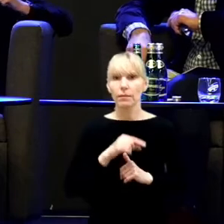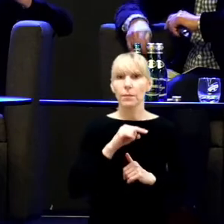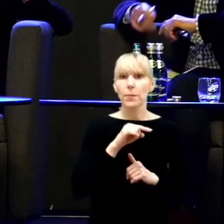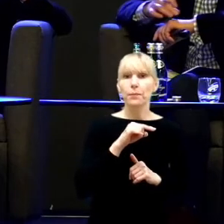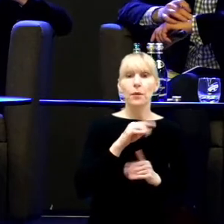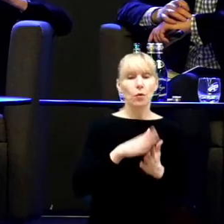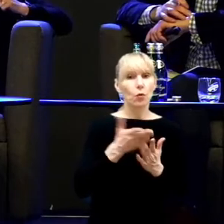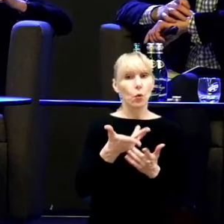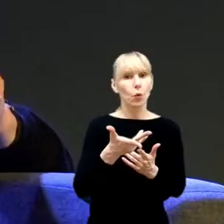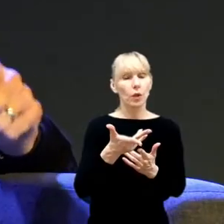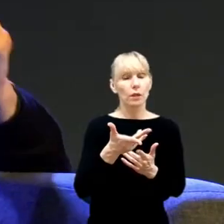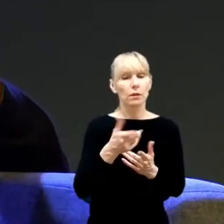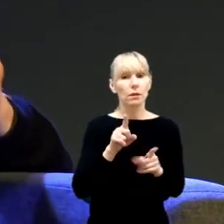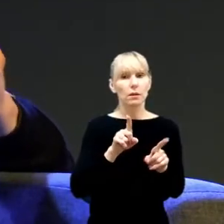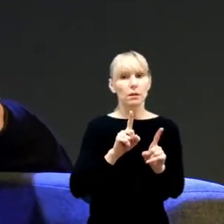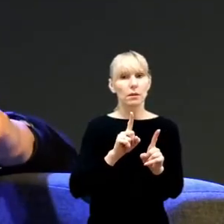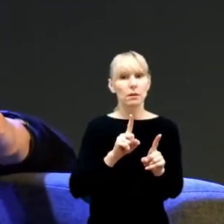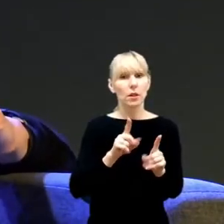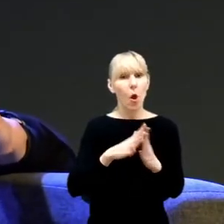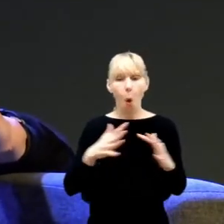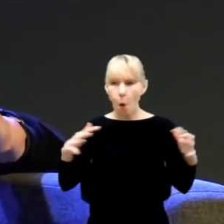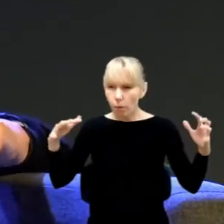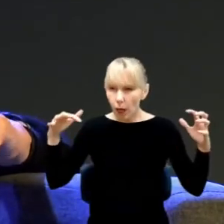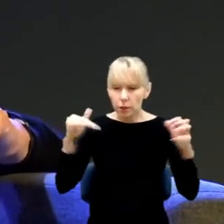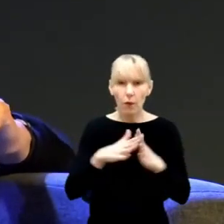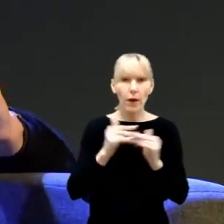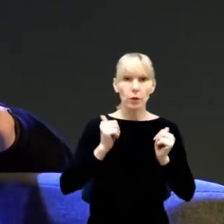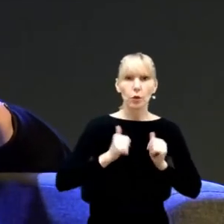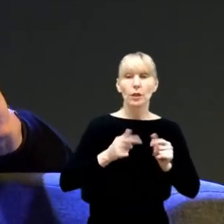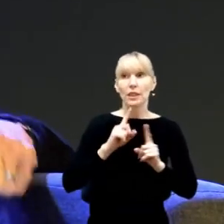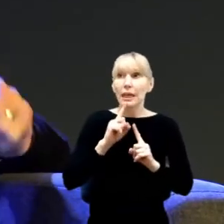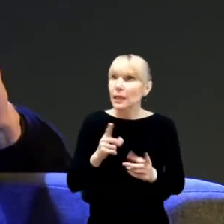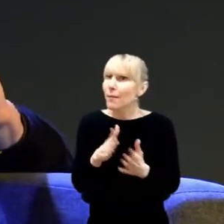I paradoksalnie nikt nie będzie chciał przyjeżdżać do miasta